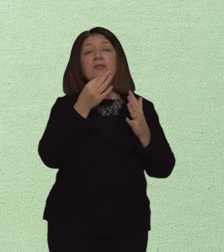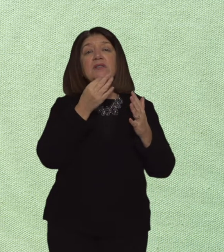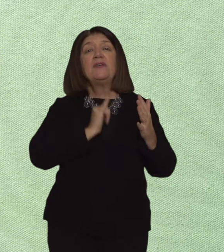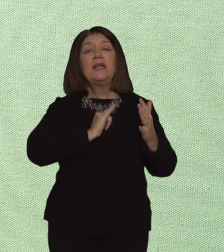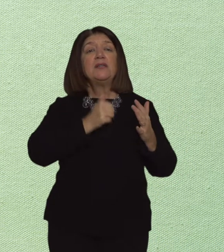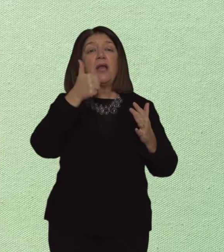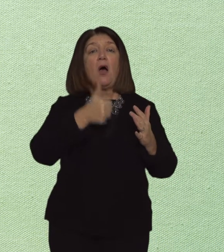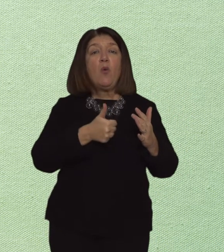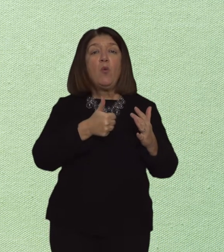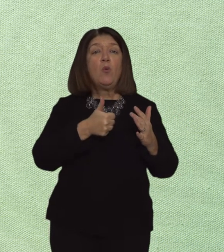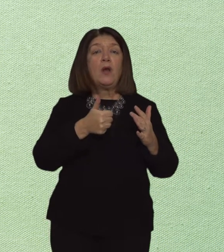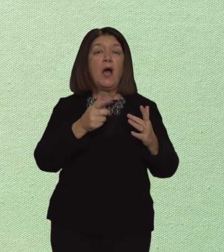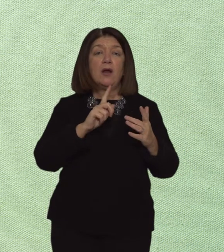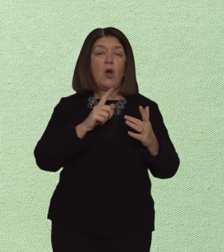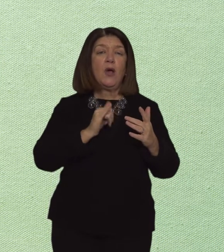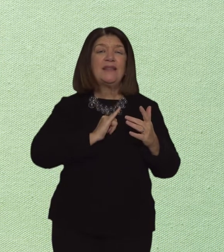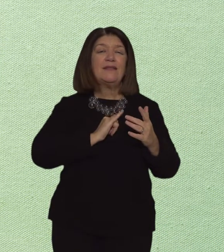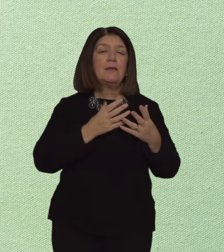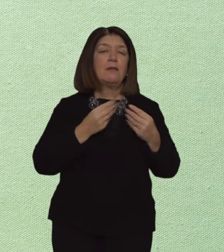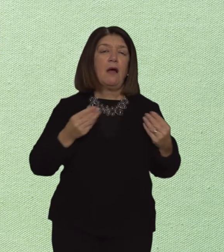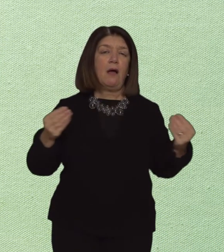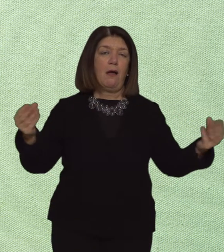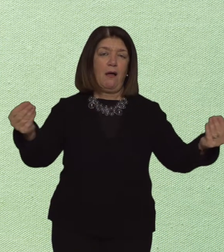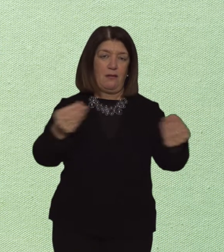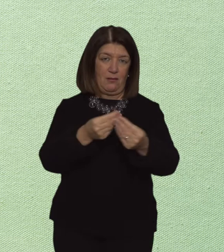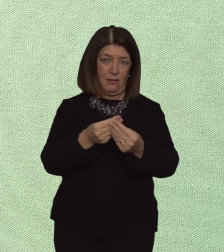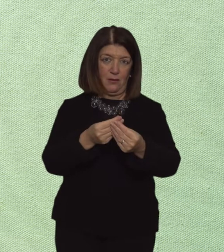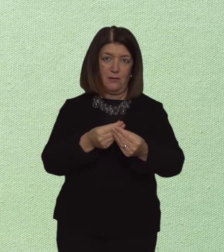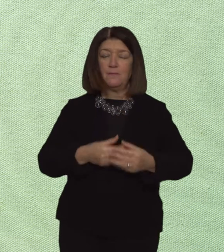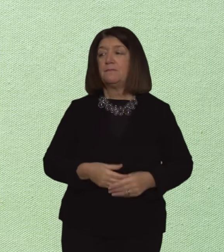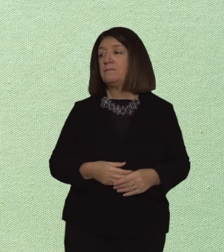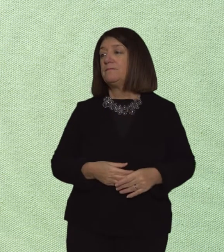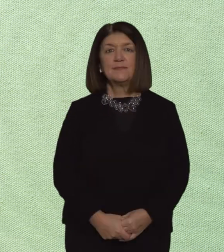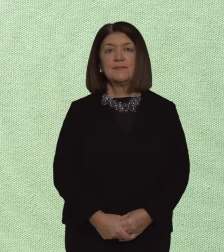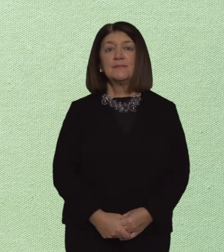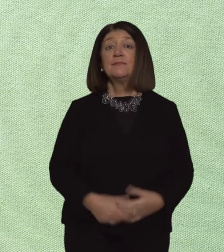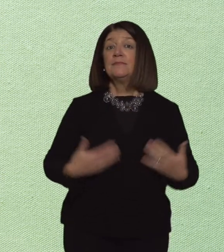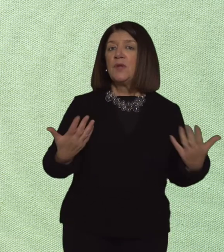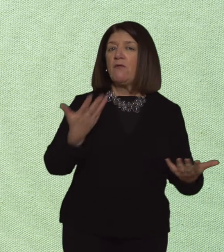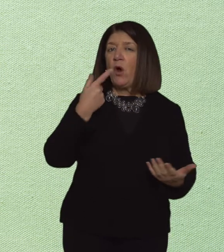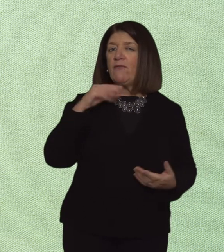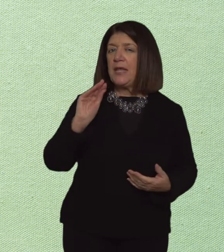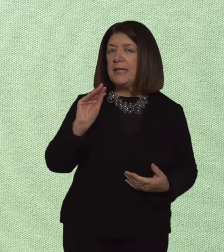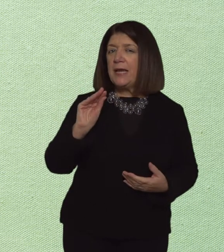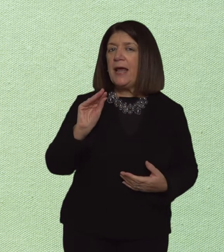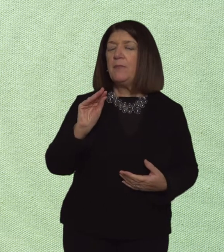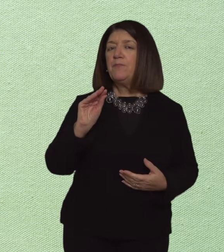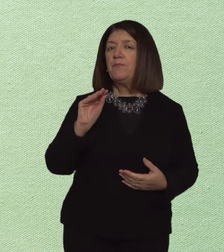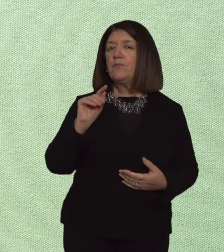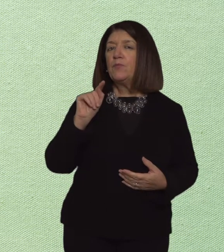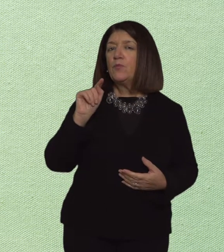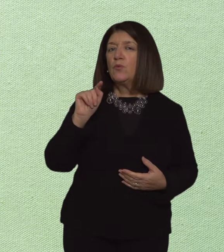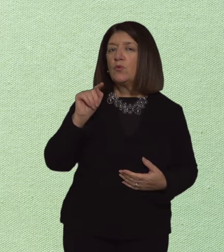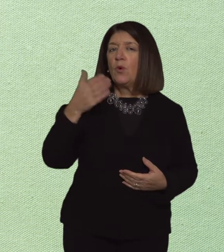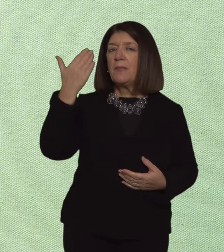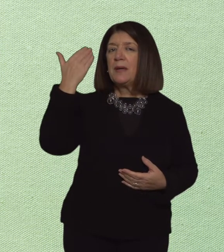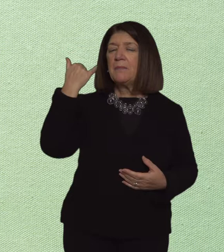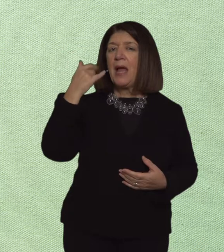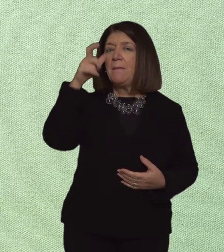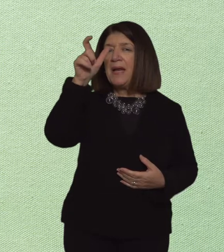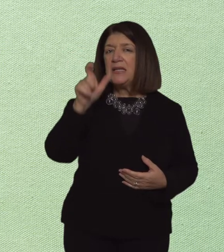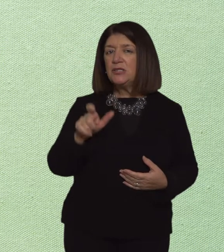Volevo chiederti quando la dignità dell'individuo non viene rispettata sia in microambienti, sia in